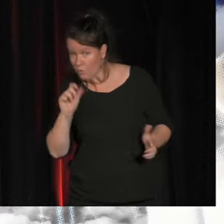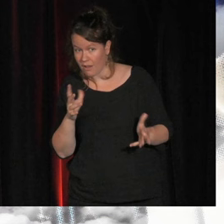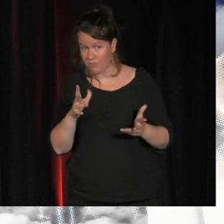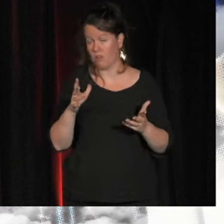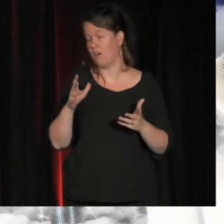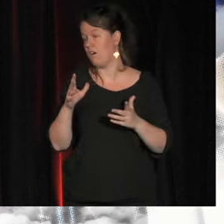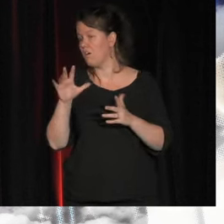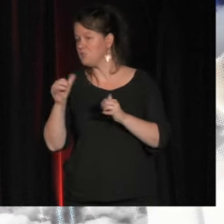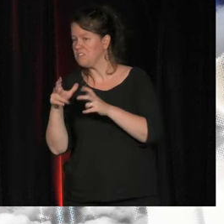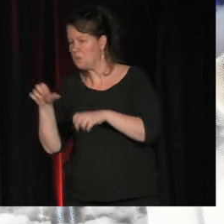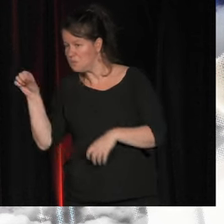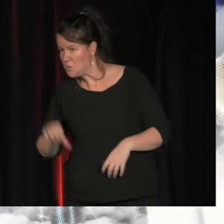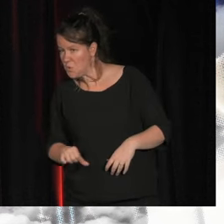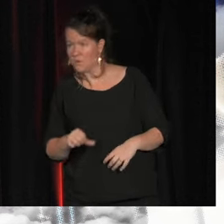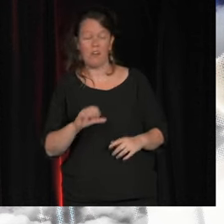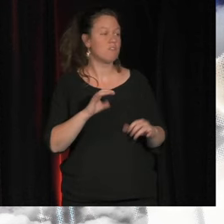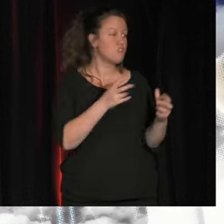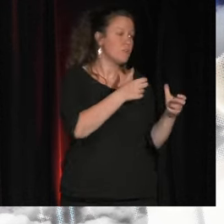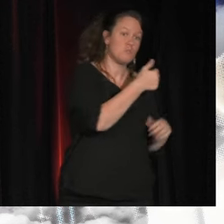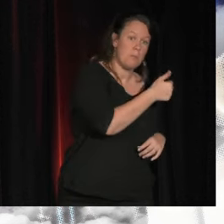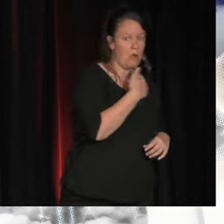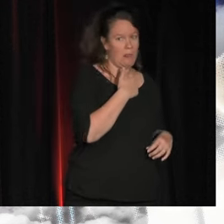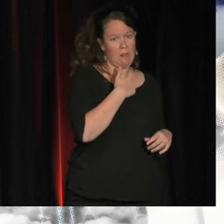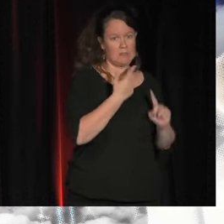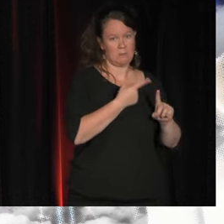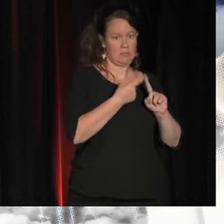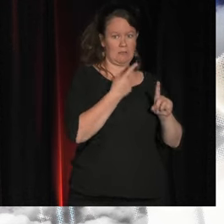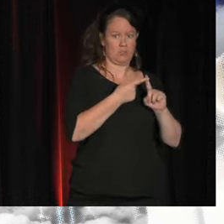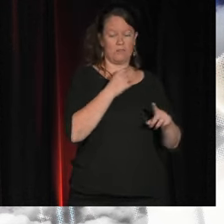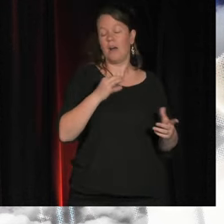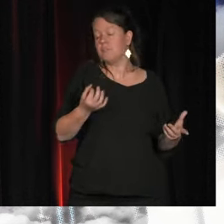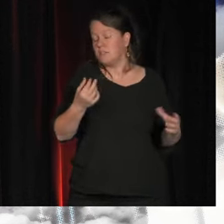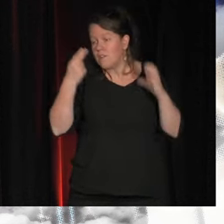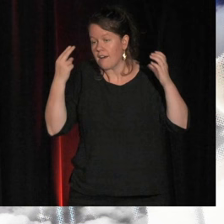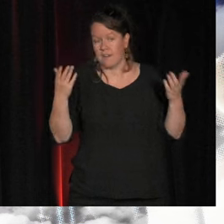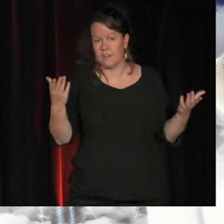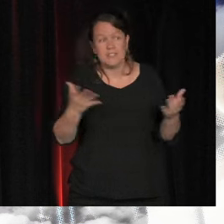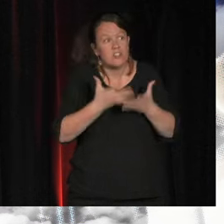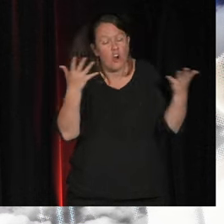Juste après, il va dire : "Le jeu vidéo, c'est bien, quand même, c'est hyper important." Oui, forcément, gros con, c'est une des plus grosses industries qu'on a en France.